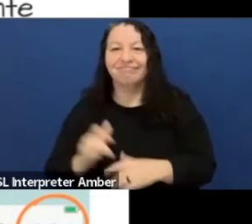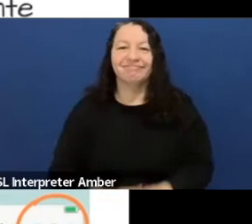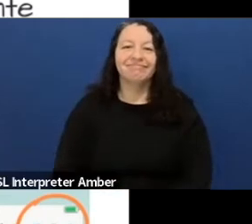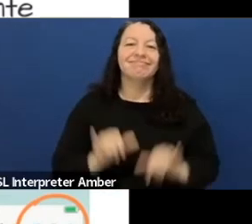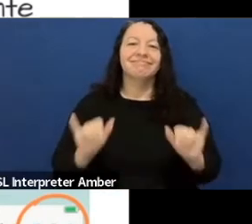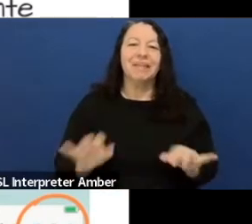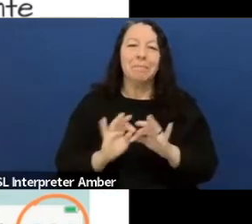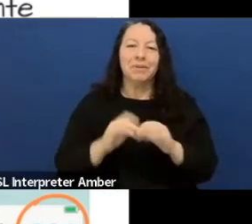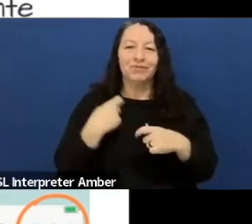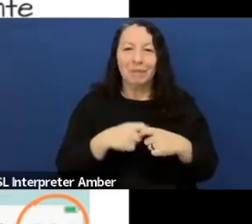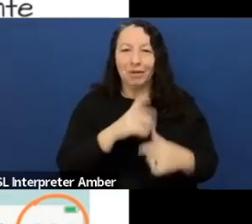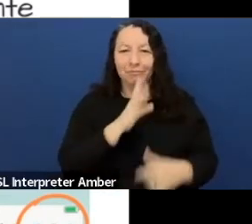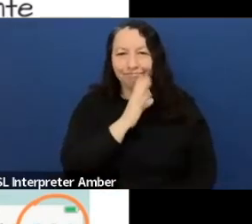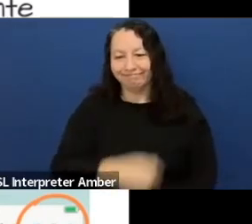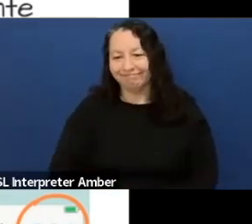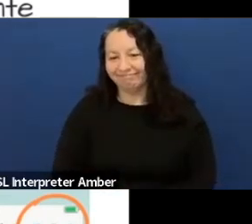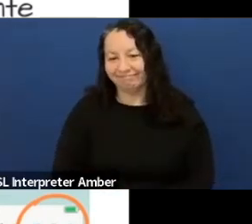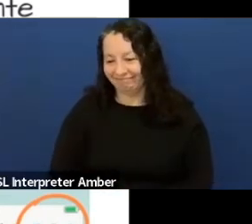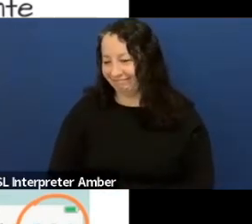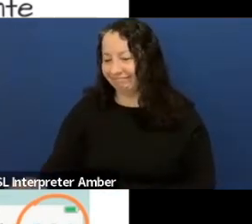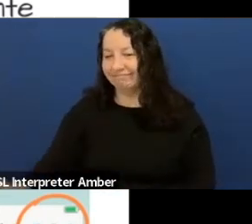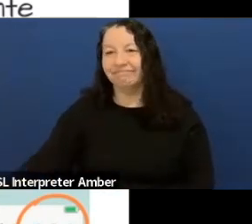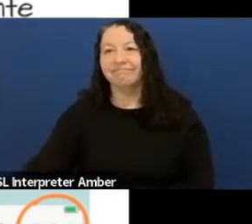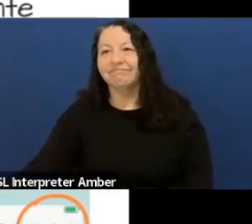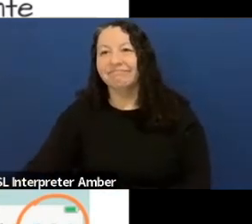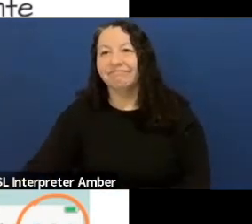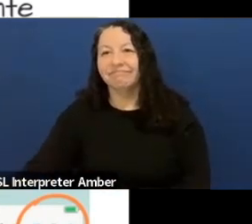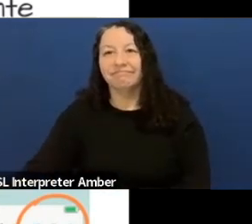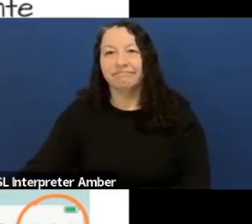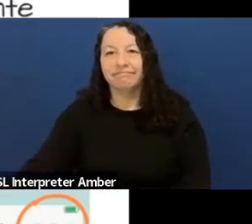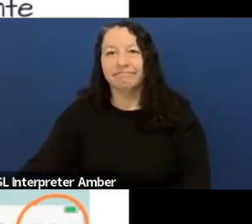Si estás viendo a través de un celular, lo que puede hacer para poder acceder la interpretación